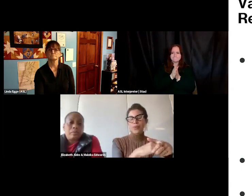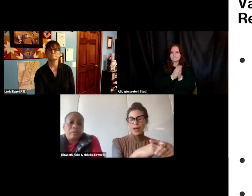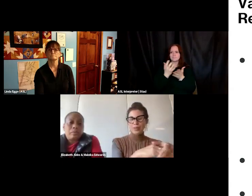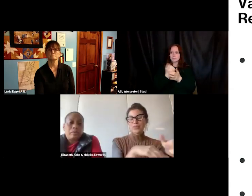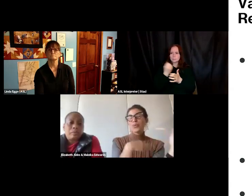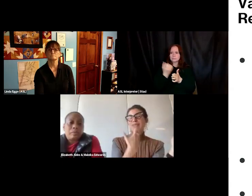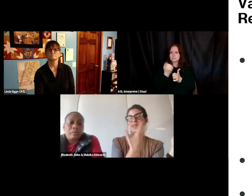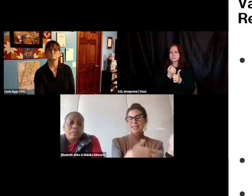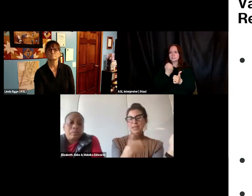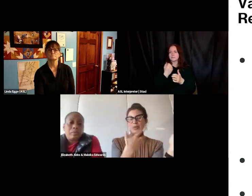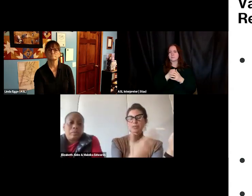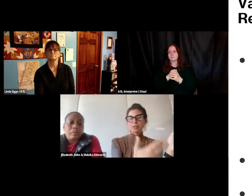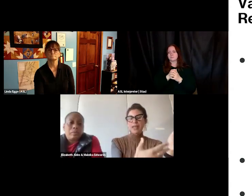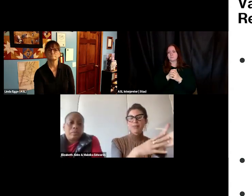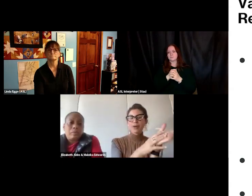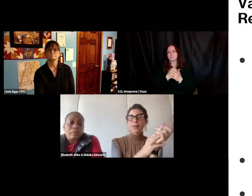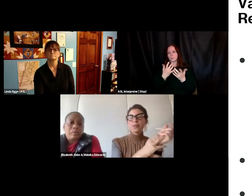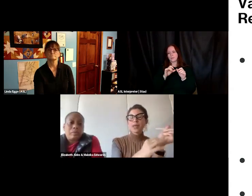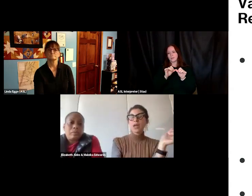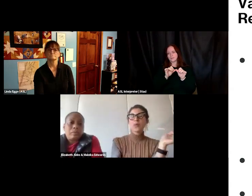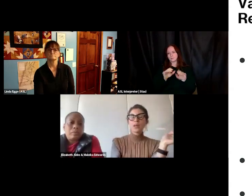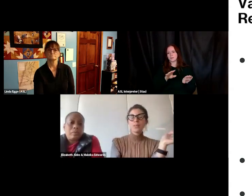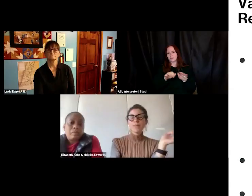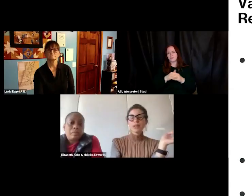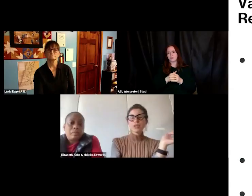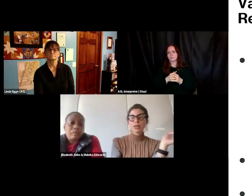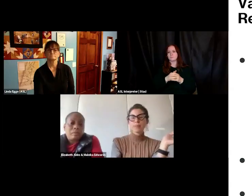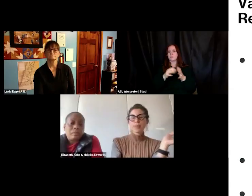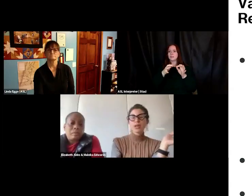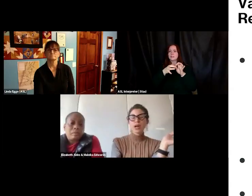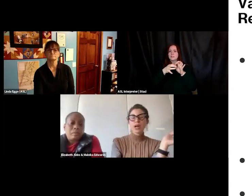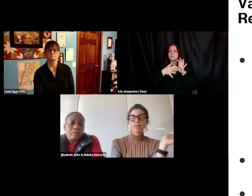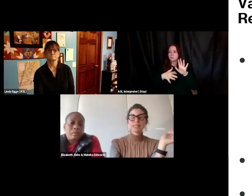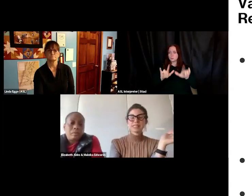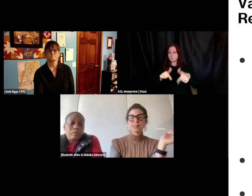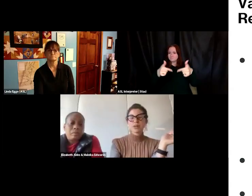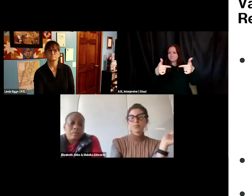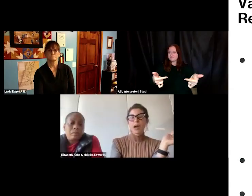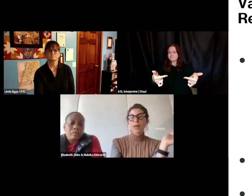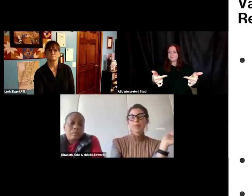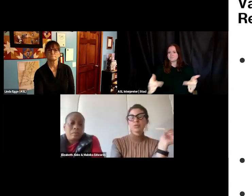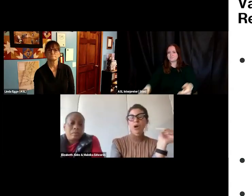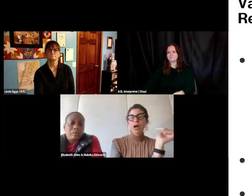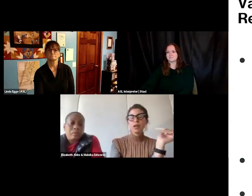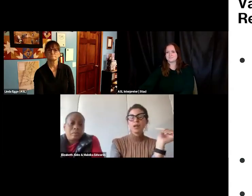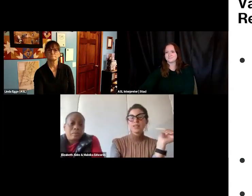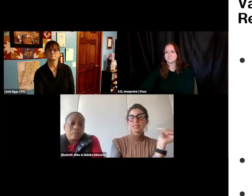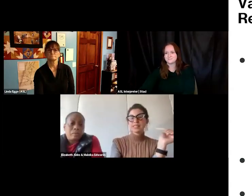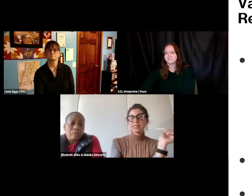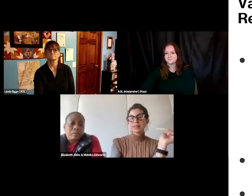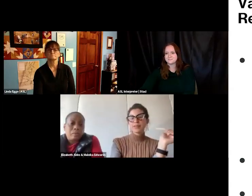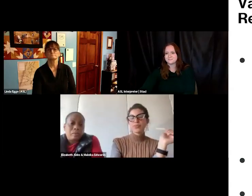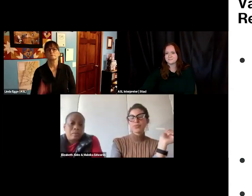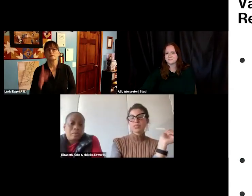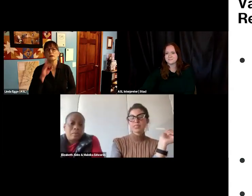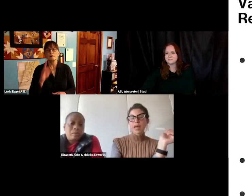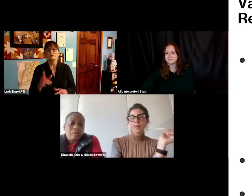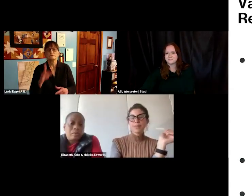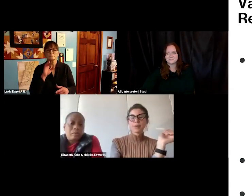o reclamantes, pero requiere acceso a la cuenta de Mi Seguridad Social. Esa es la razón por la que esta es la herramienta número uno,